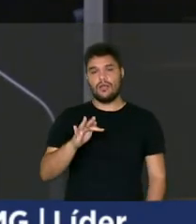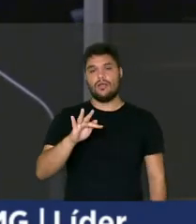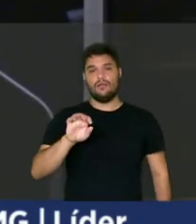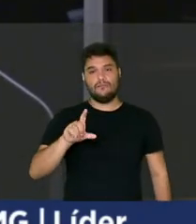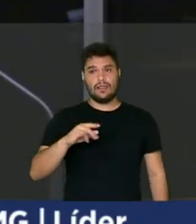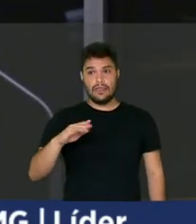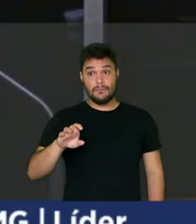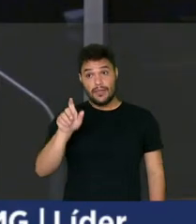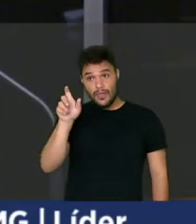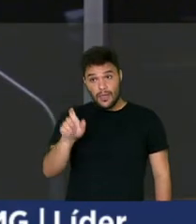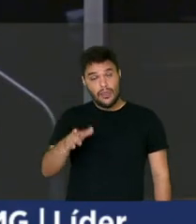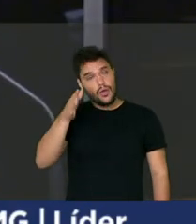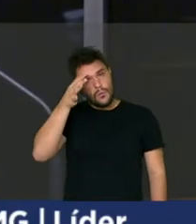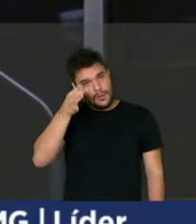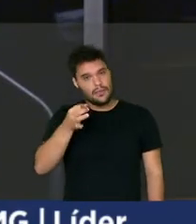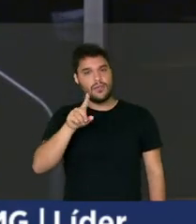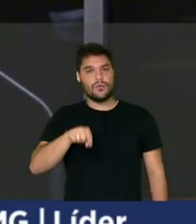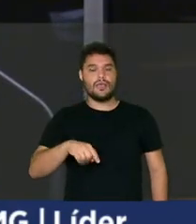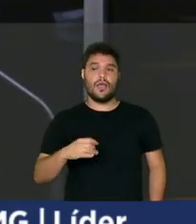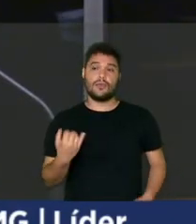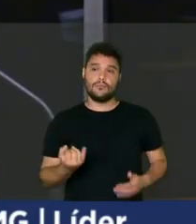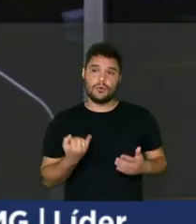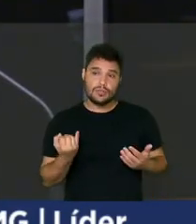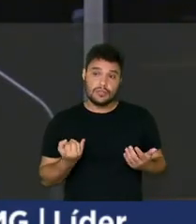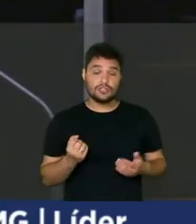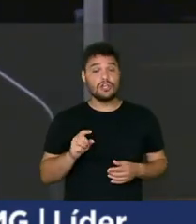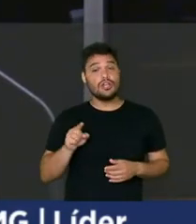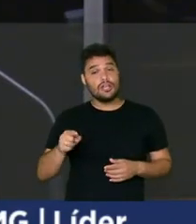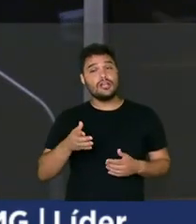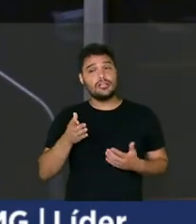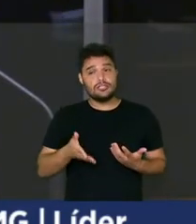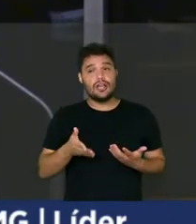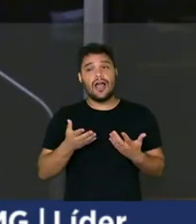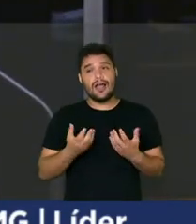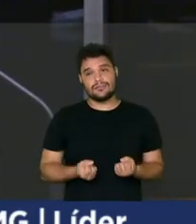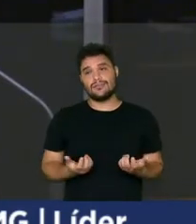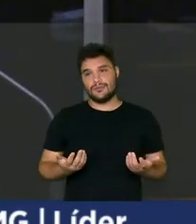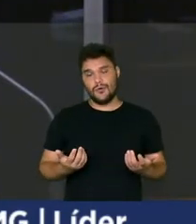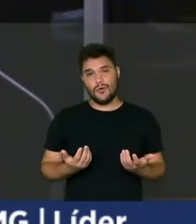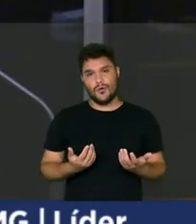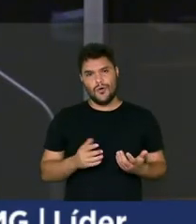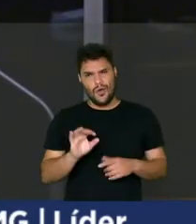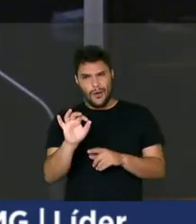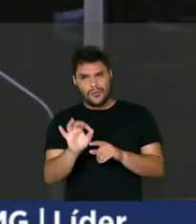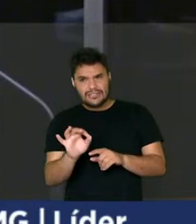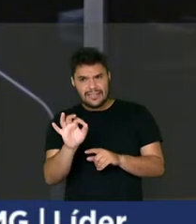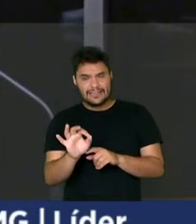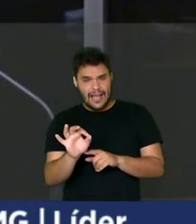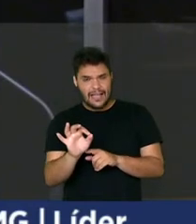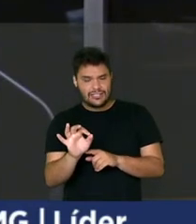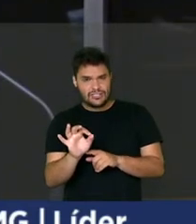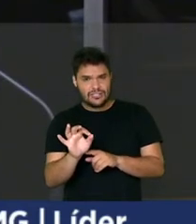NUM DIÁLOGO FRANTE ERNGO COM FRANTE ERNGO COM O RELATOR FELIPE CARREIRA, ELE COMPREENDEU ESSA CIRCUNSTÂNCIA E ELE JÁ ATENDEU NÃO O PERCENTUAL QUE